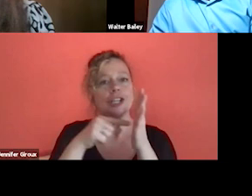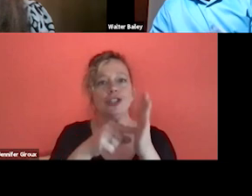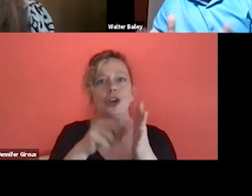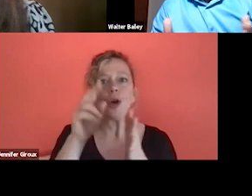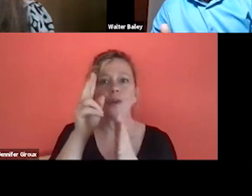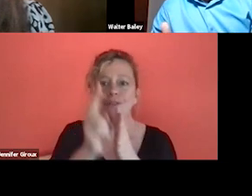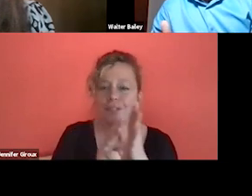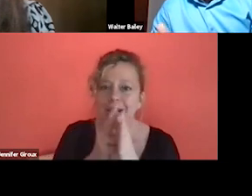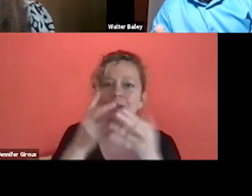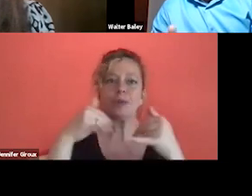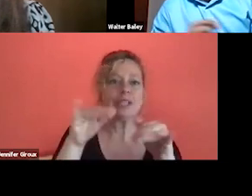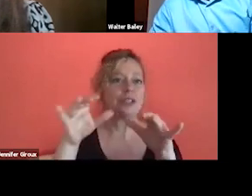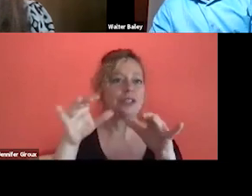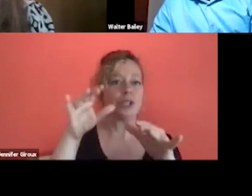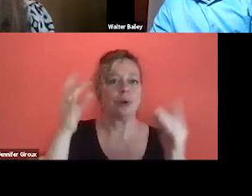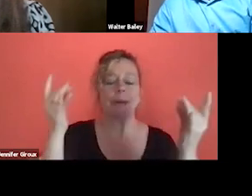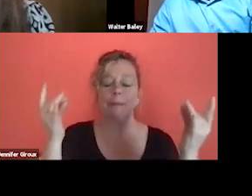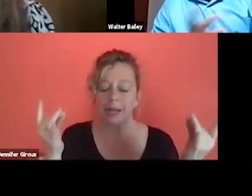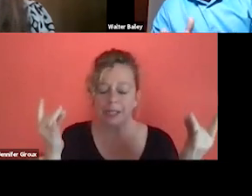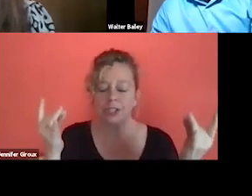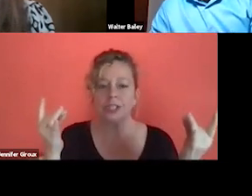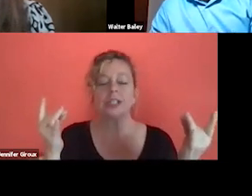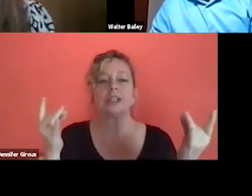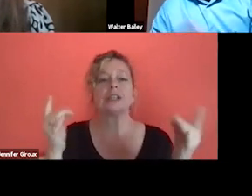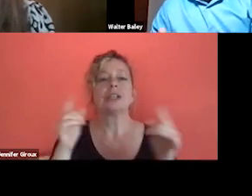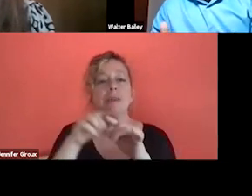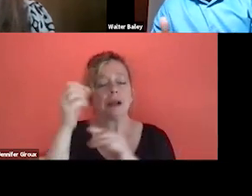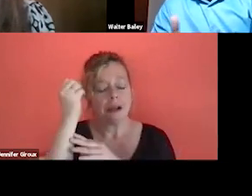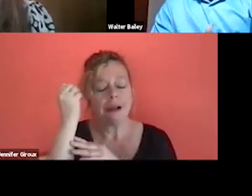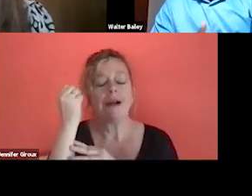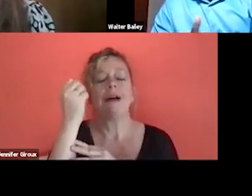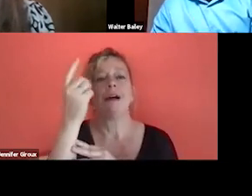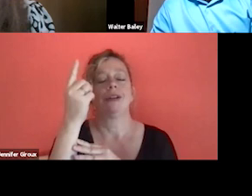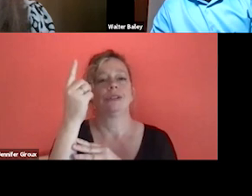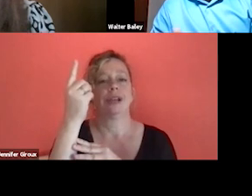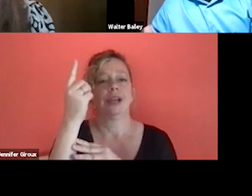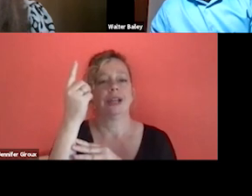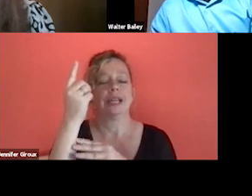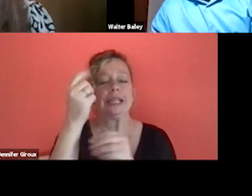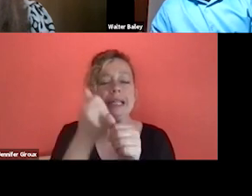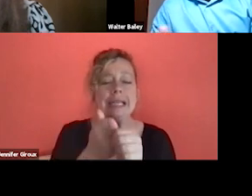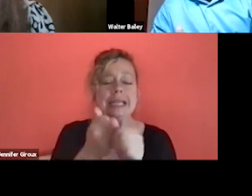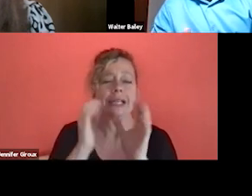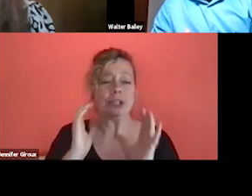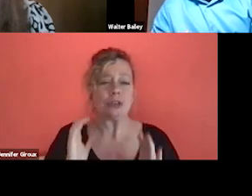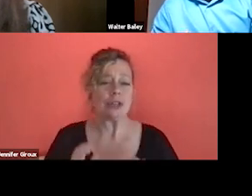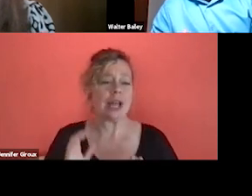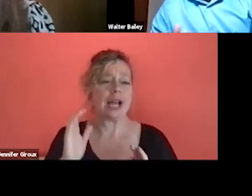Todavía podemos hacer nuestra meditación, pero entender y llevar a cada cliente a través de su propio proceso,